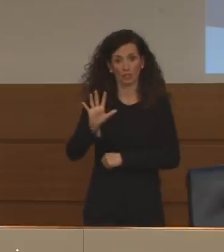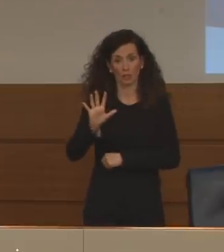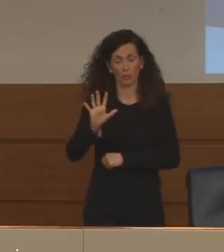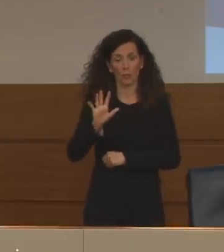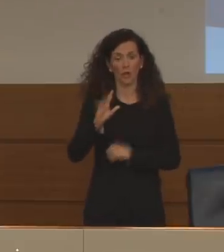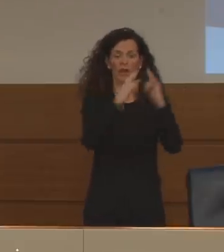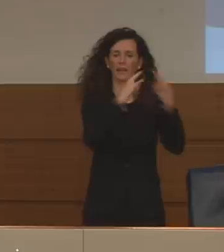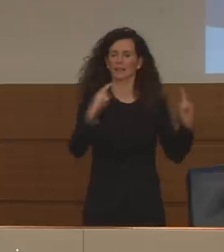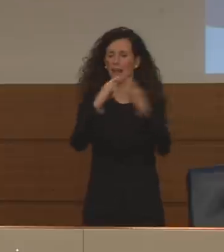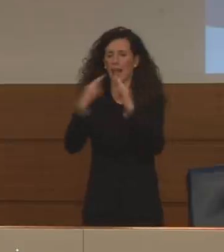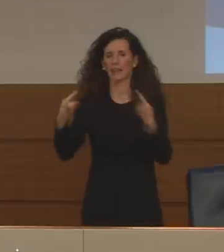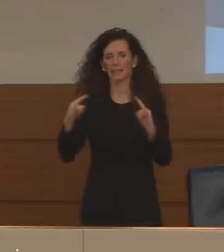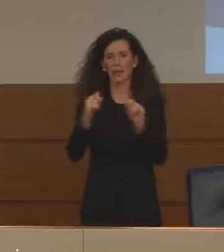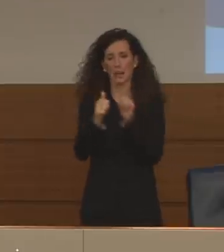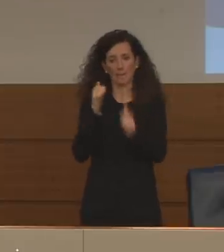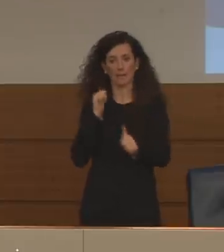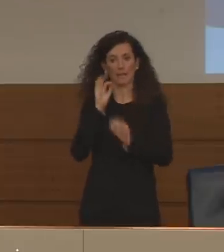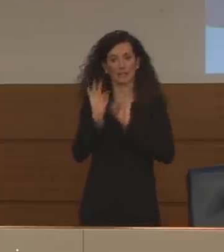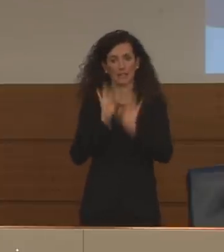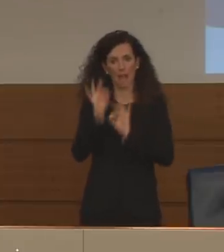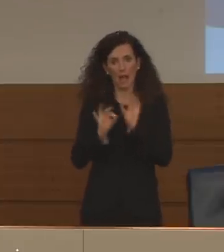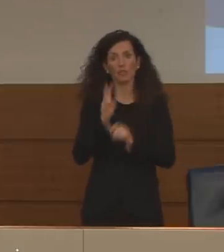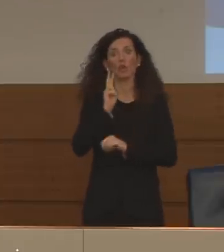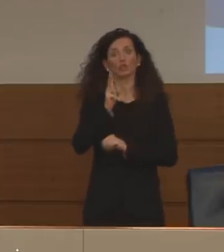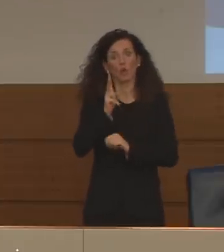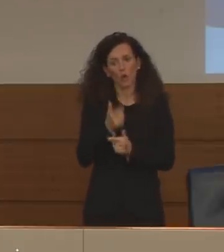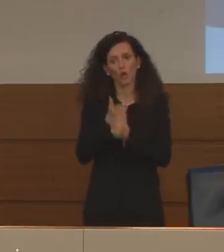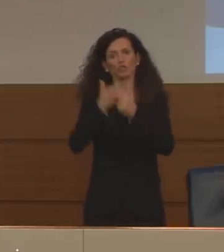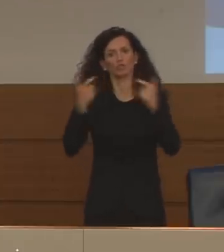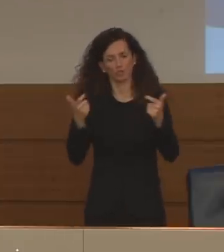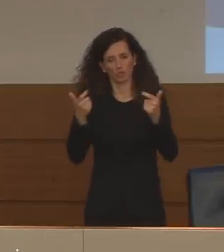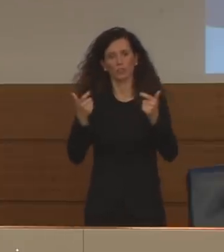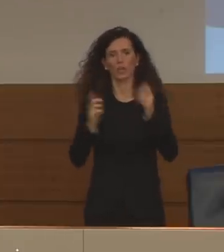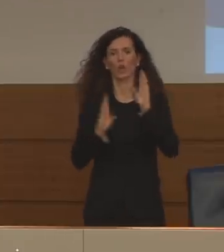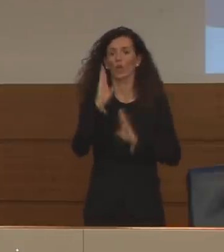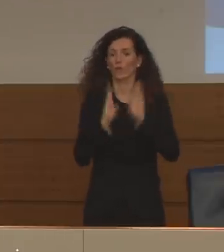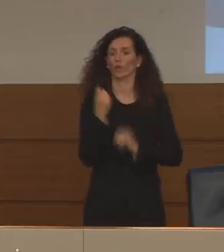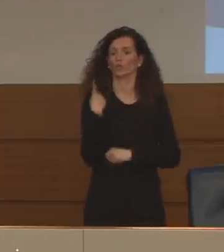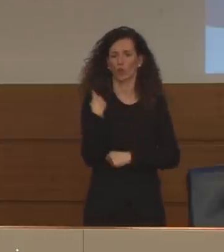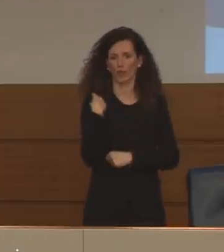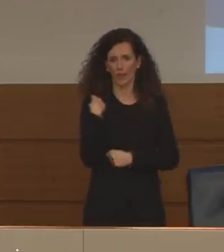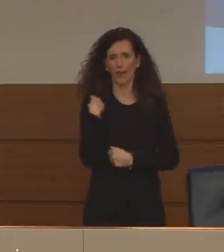di pre-triage, 12 in più rispetto a ieri, sono le tende che vengono installate